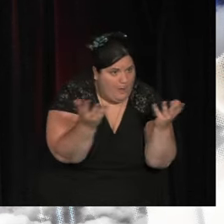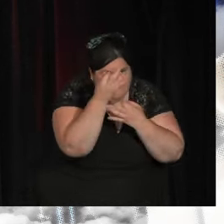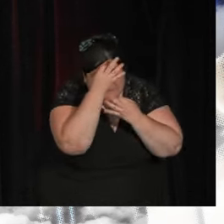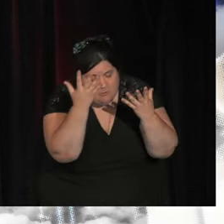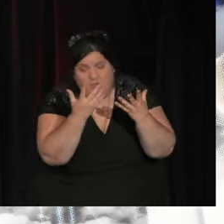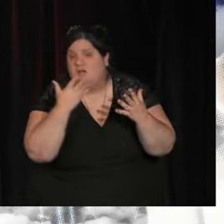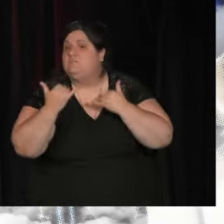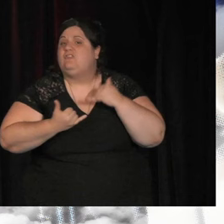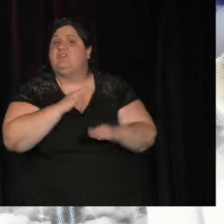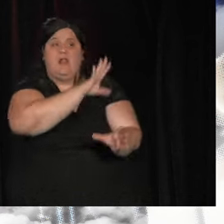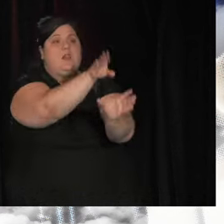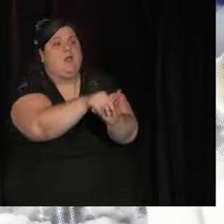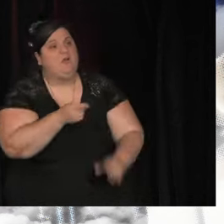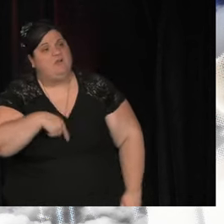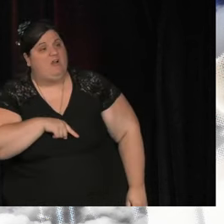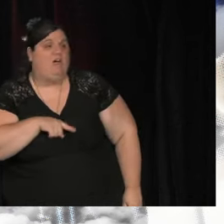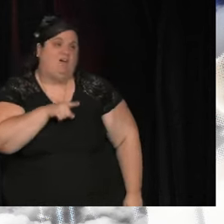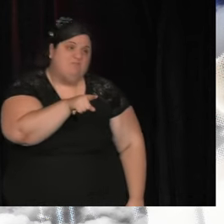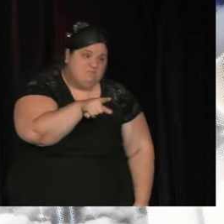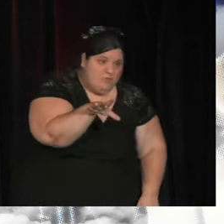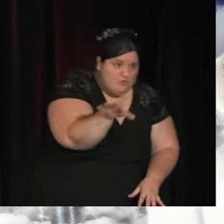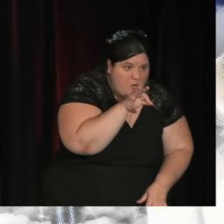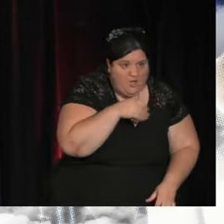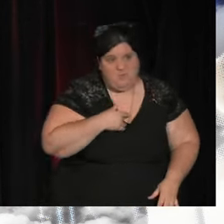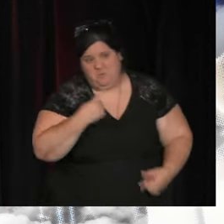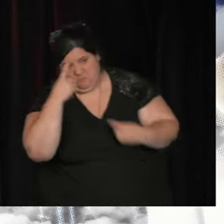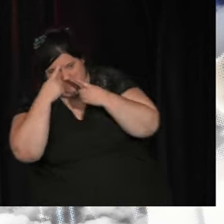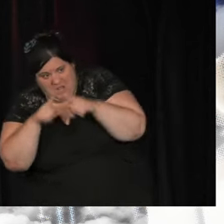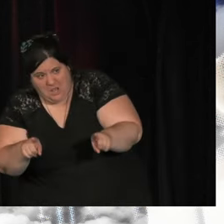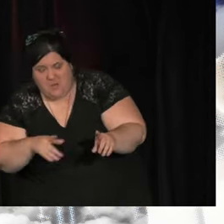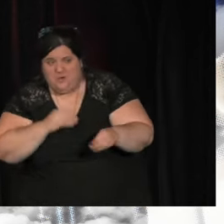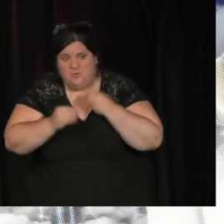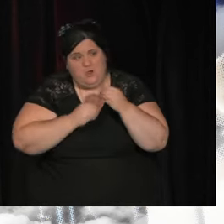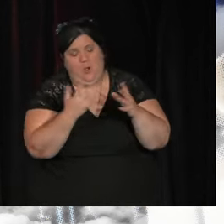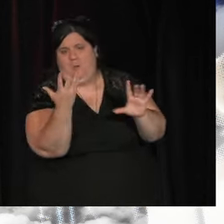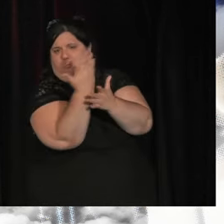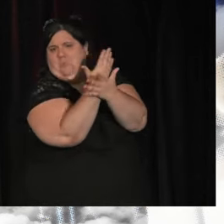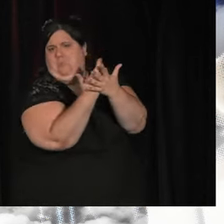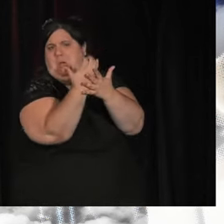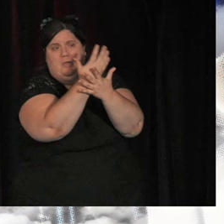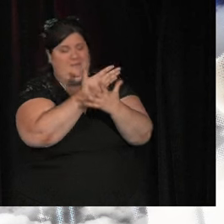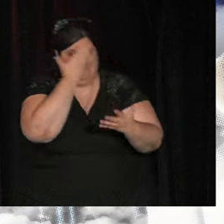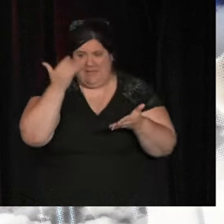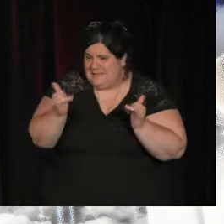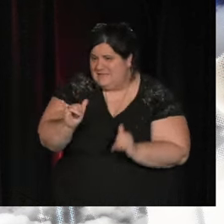ils ont mis ça. Moi, je n'aurais pas mis ça." De toute façon qui a décidé ça ? Je n'en ai aucune idée. Qu'on ait de belles organisations comme la FIFA. Finalement, ce serait vraiment bien.